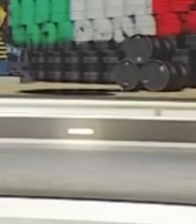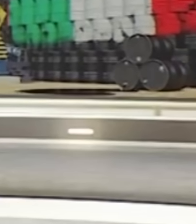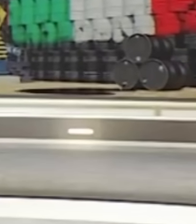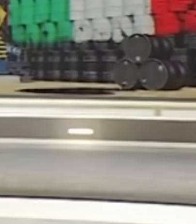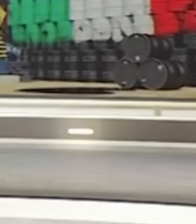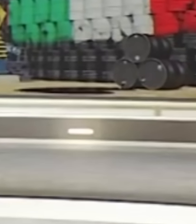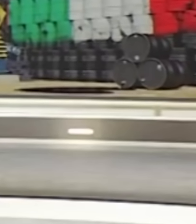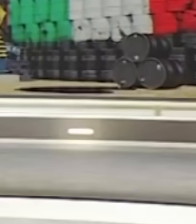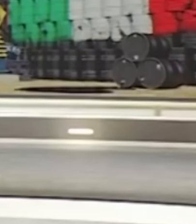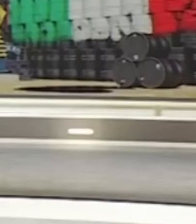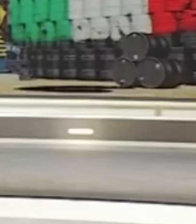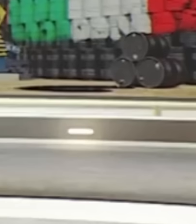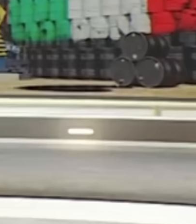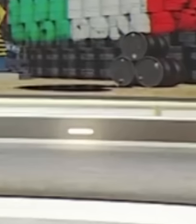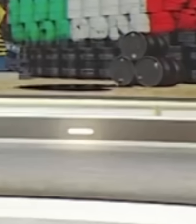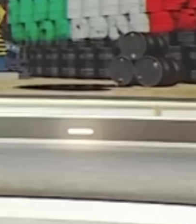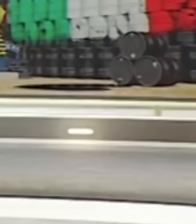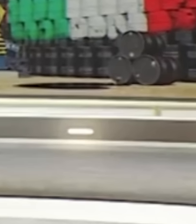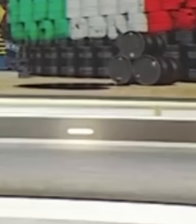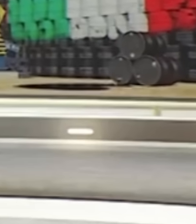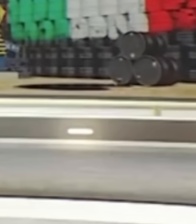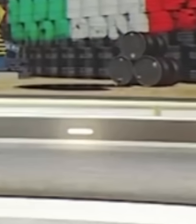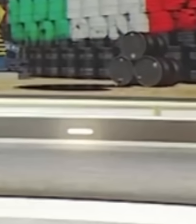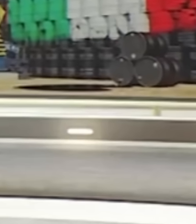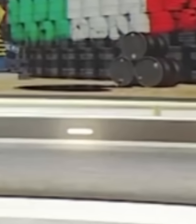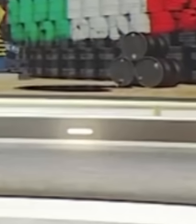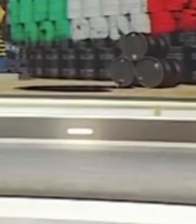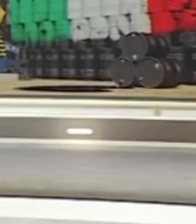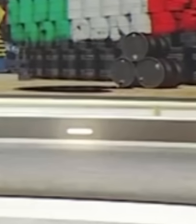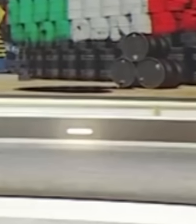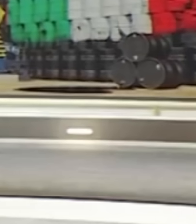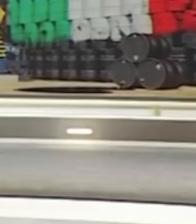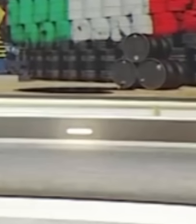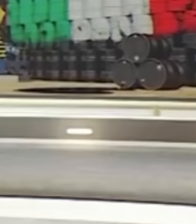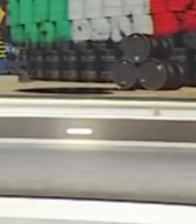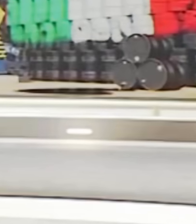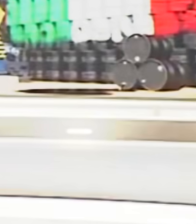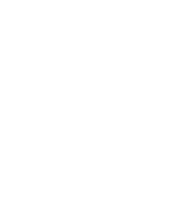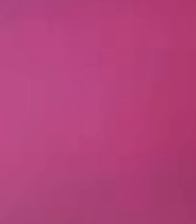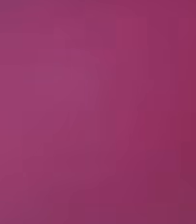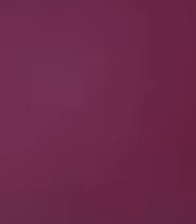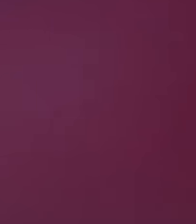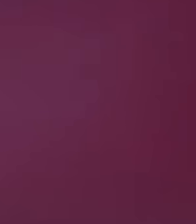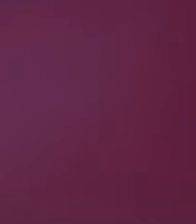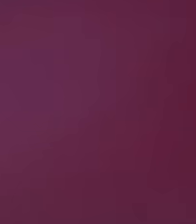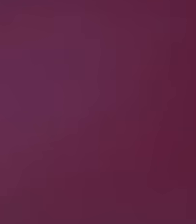para garantizar el silencio cómplice o el aplauso comprado. Hoy esa llave se ha cerrado y el ruido